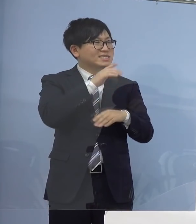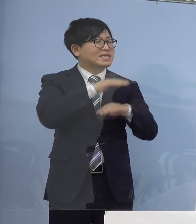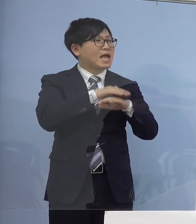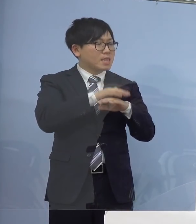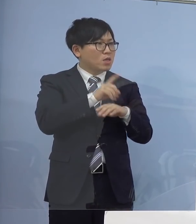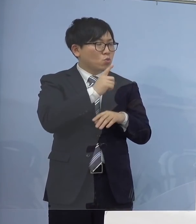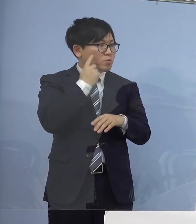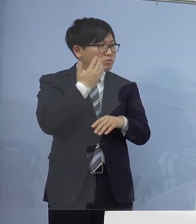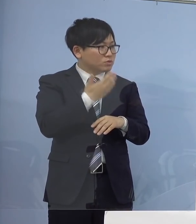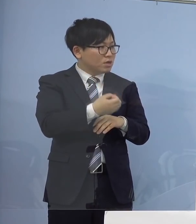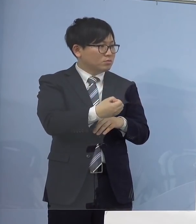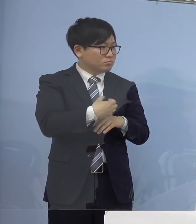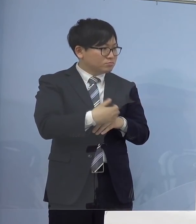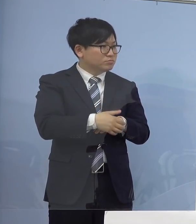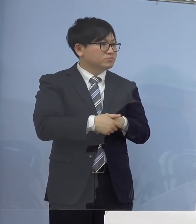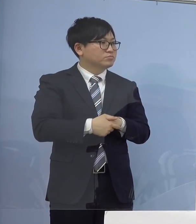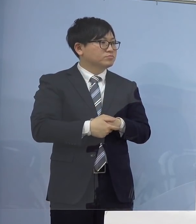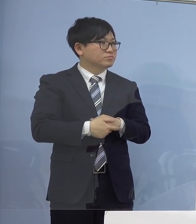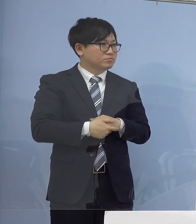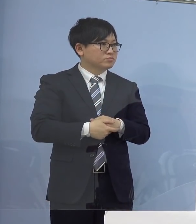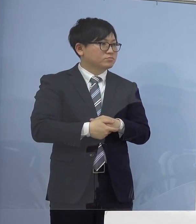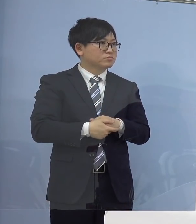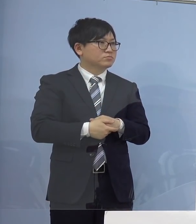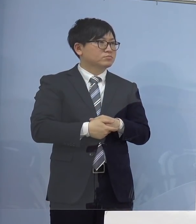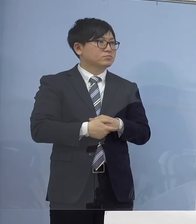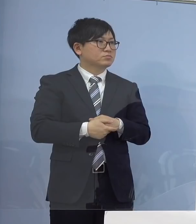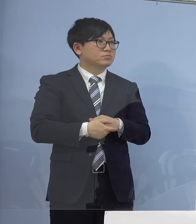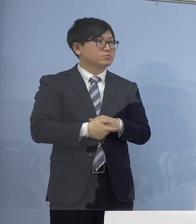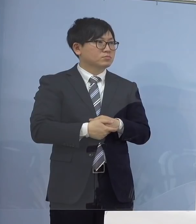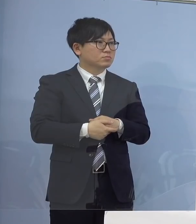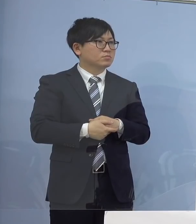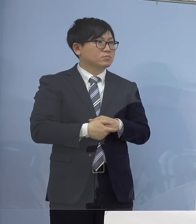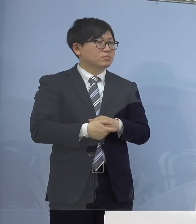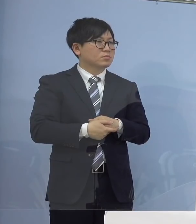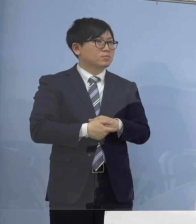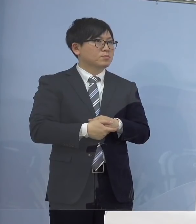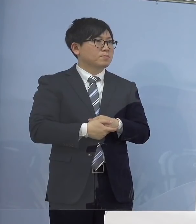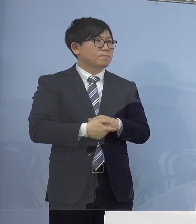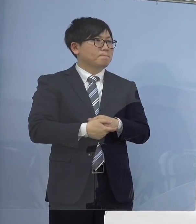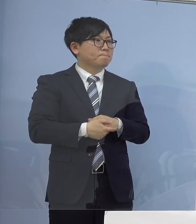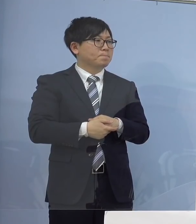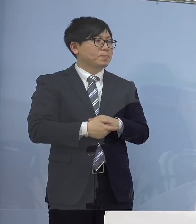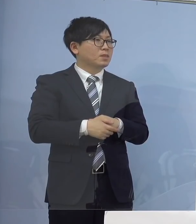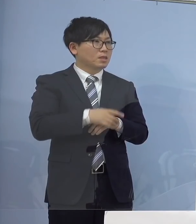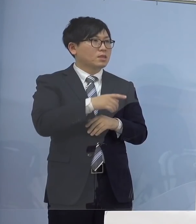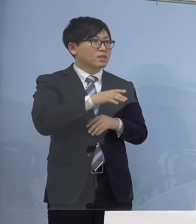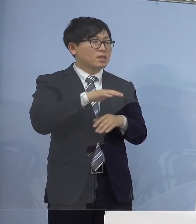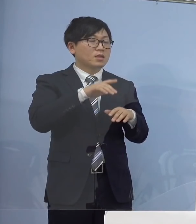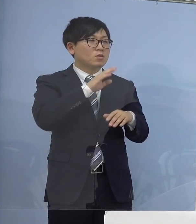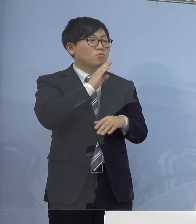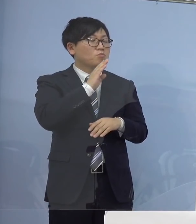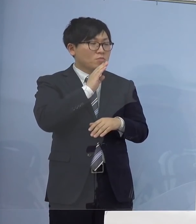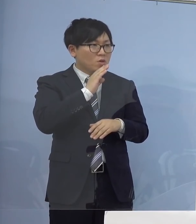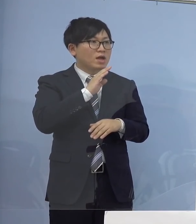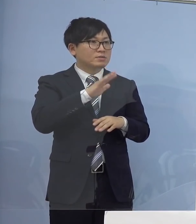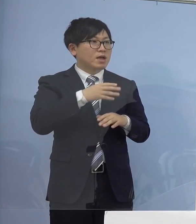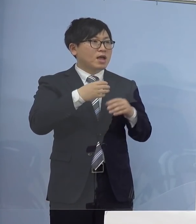（保健福祉部長） 先ほどご指摘いただいたように後者の方が正しくて 実は積極的疫学調査をしている最中ですので